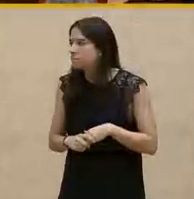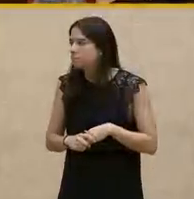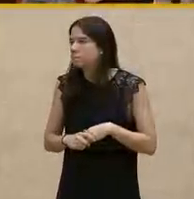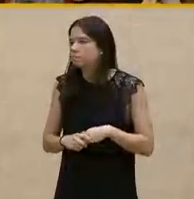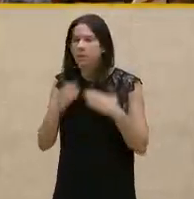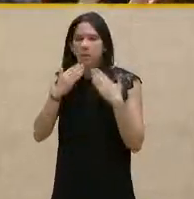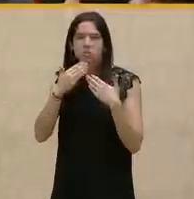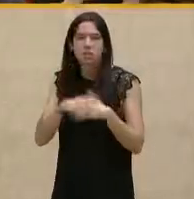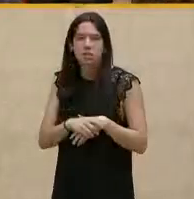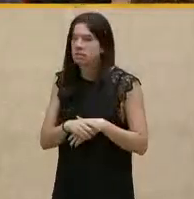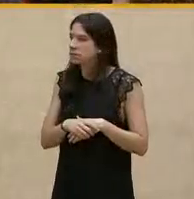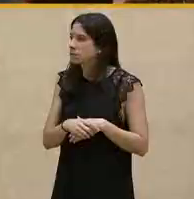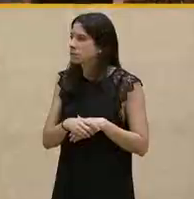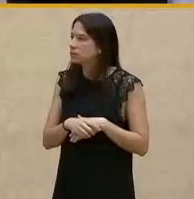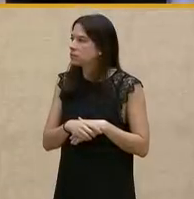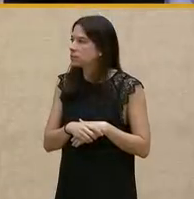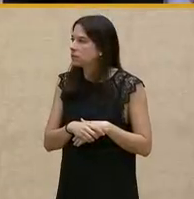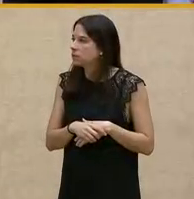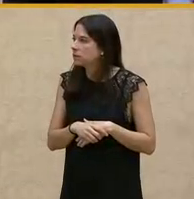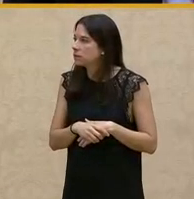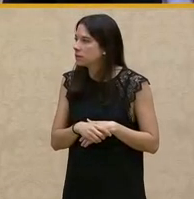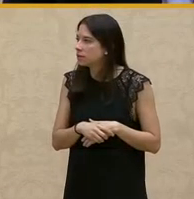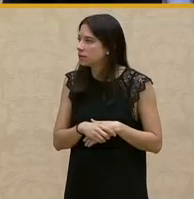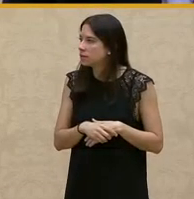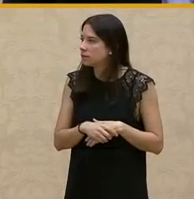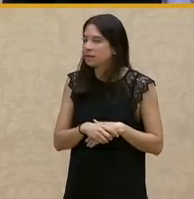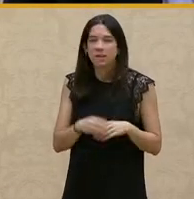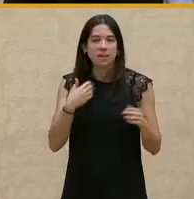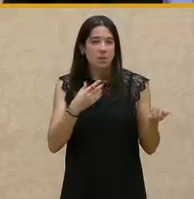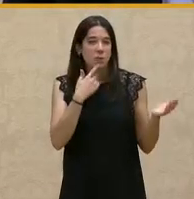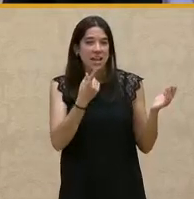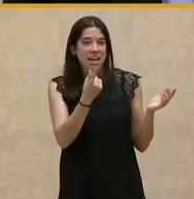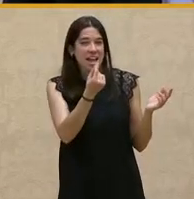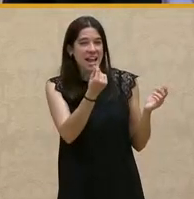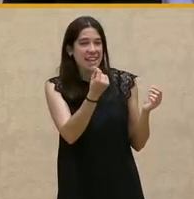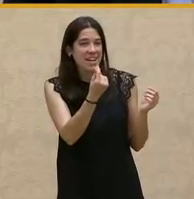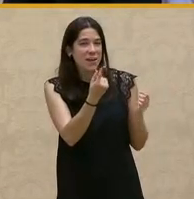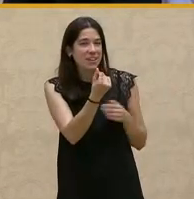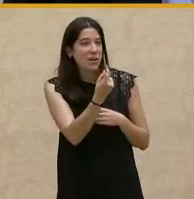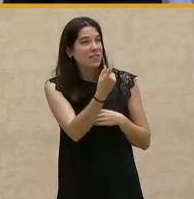Dos temas veo: que ya hemos encontrado el dinero que hacía falta para atender al colectivo,